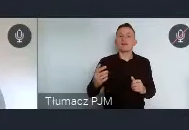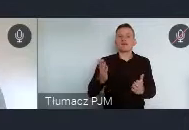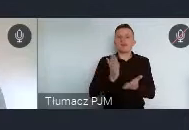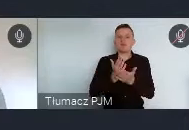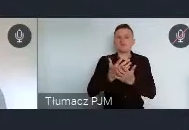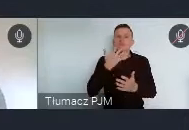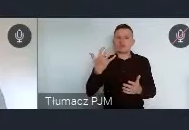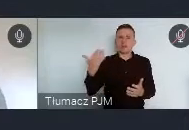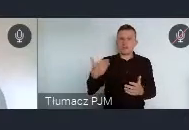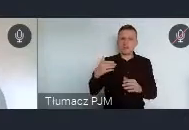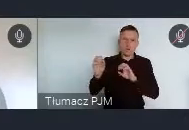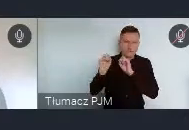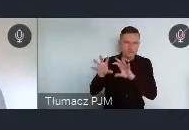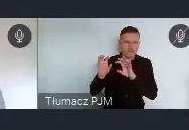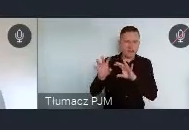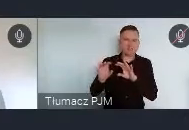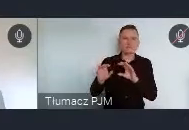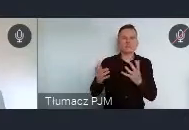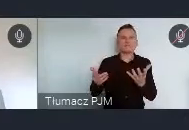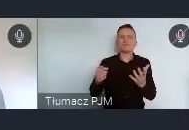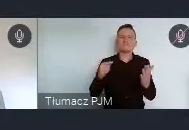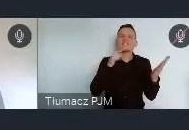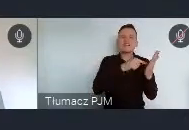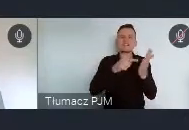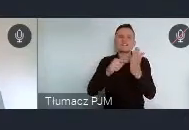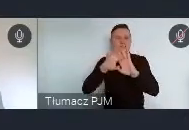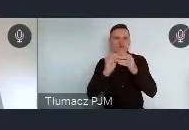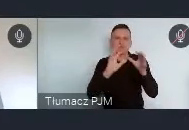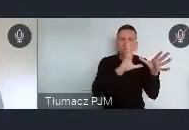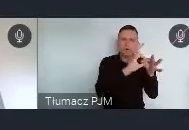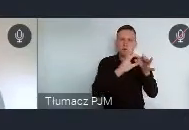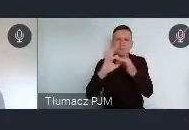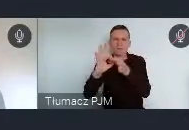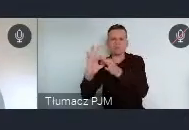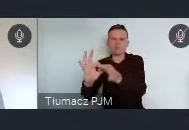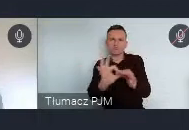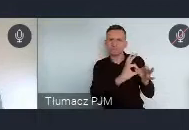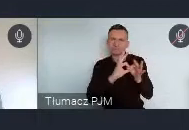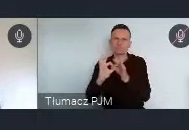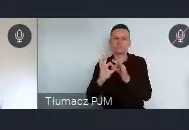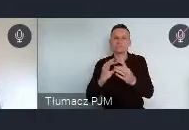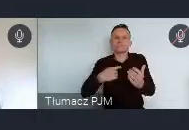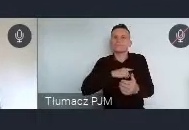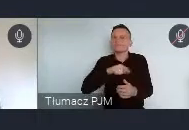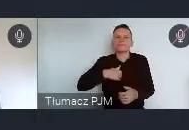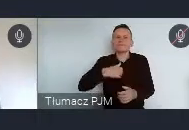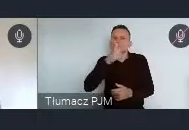na powiązania wszystkich celów. Wzajemne powiązania. Nie możemy patrzeć tylko przez pryzmat jednego celu,